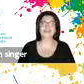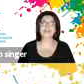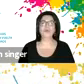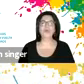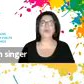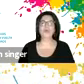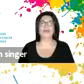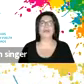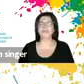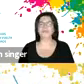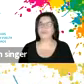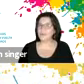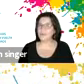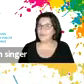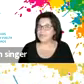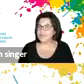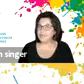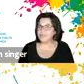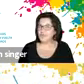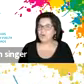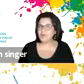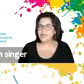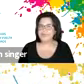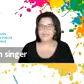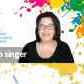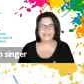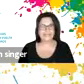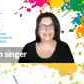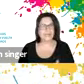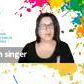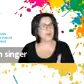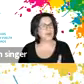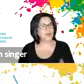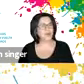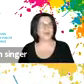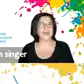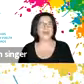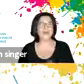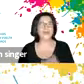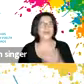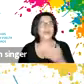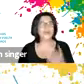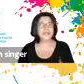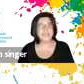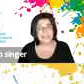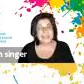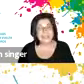se produzca el fenómeno artístico se necesita una obra, un artista, y el